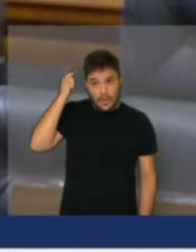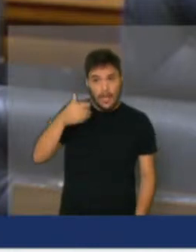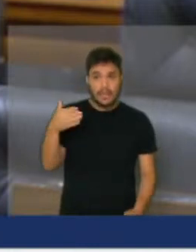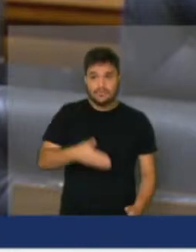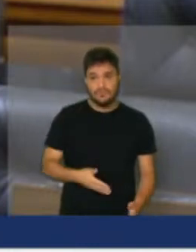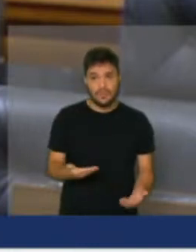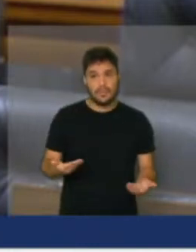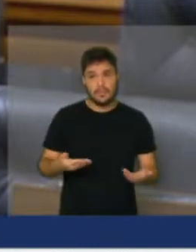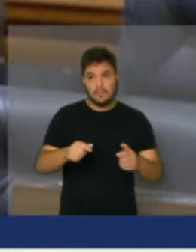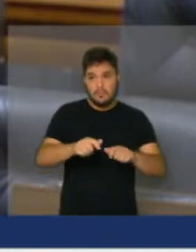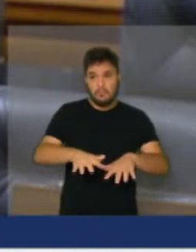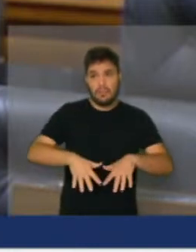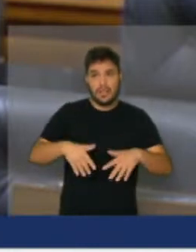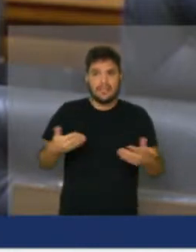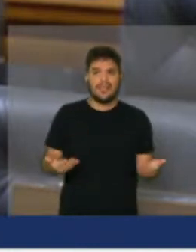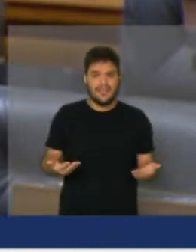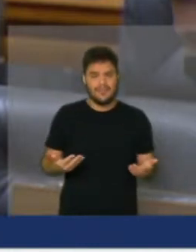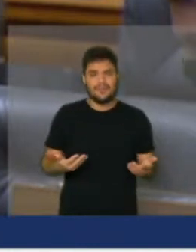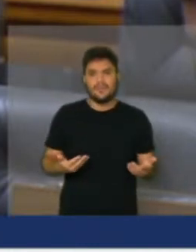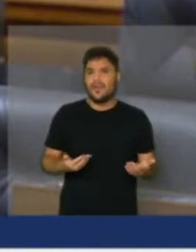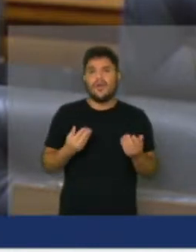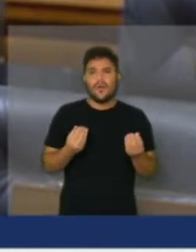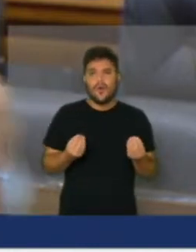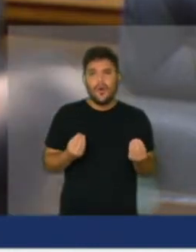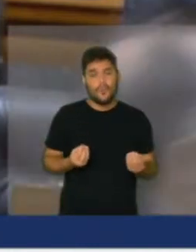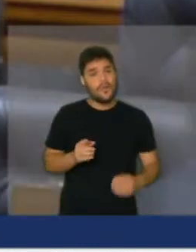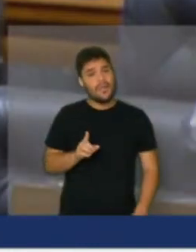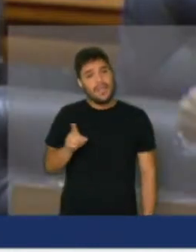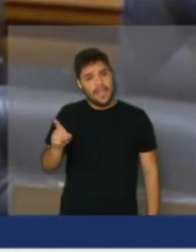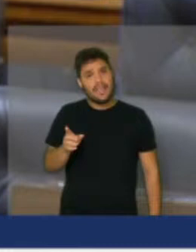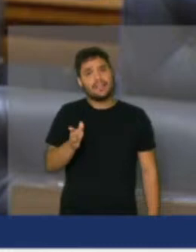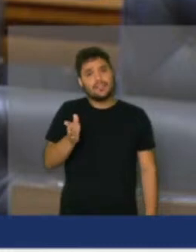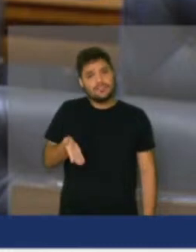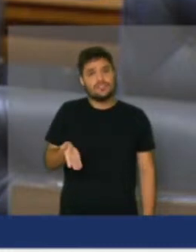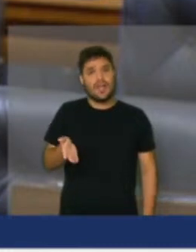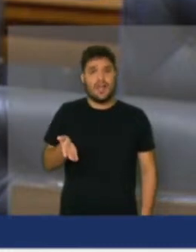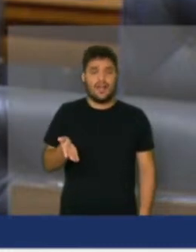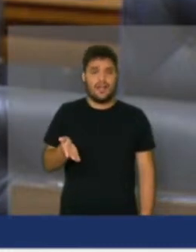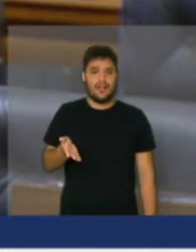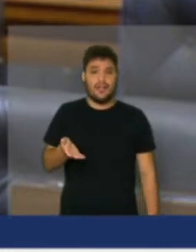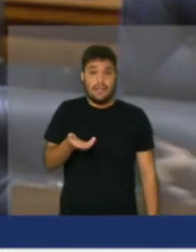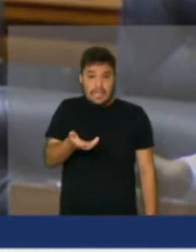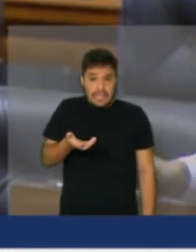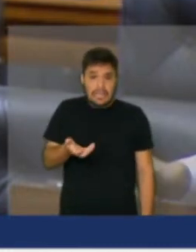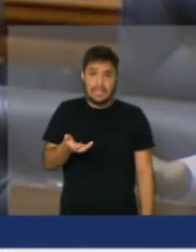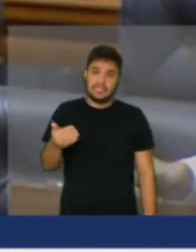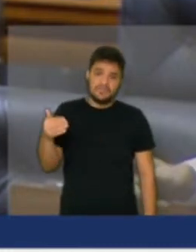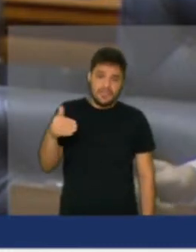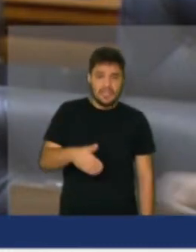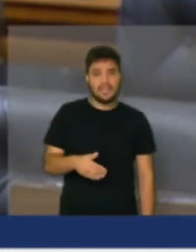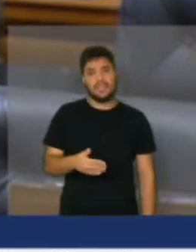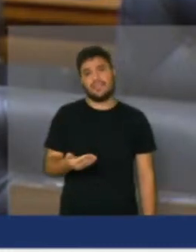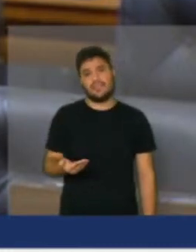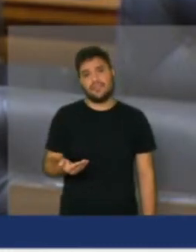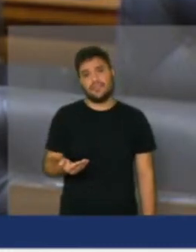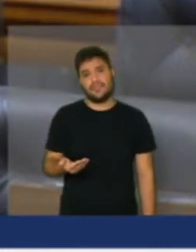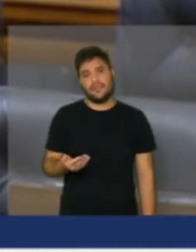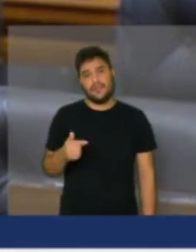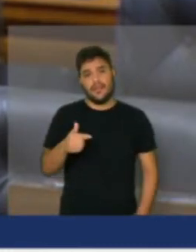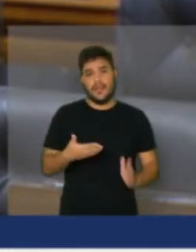SENHOR PRESIDENTE, ELE... DISPÔS A VIR... A ESSA CASA... PRESTAR A TODOS OS ESCLARECIMENTOS, ATRAVÀS DO CONVITE E ELE ANTECIPOU ATÉ